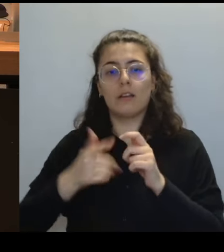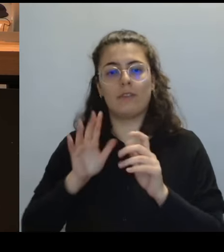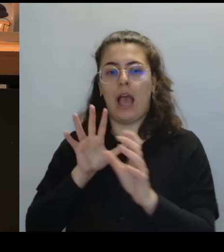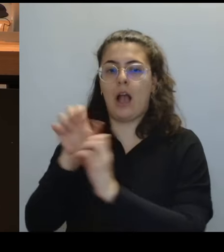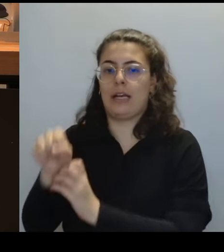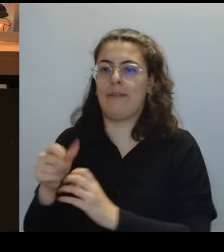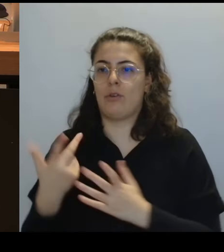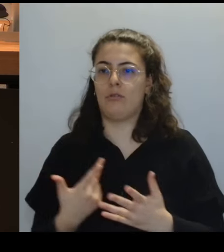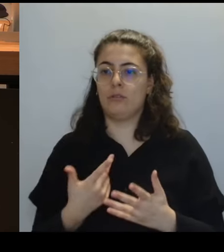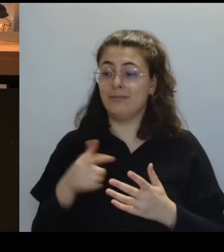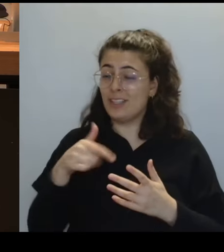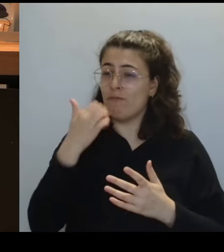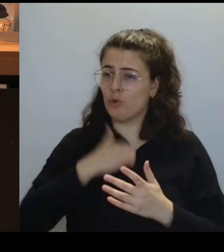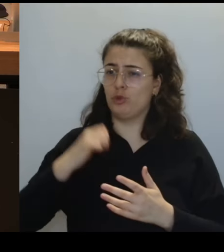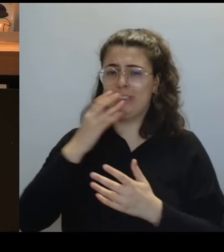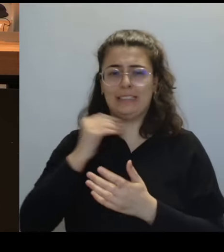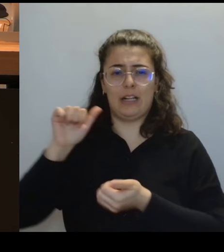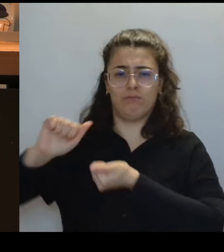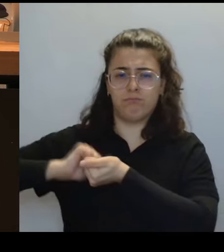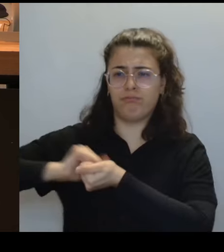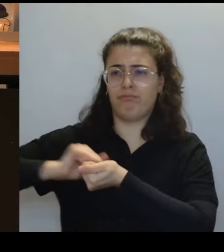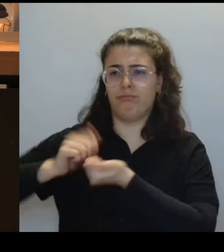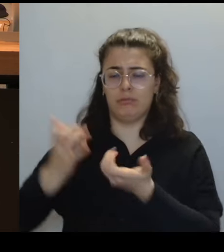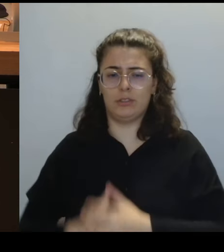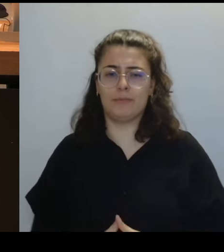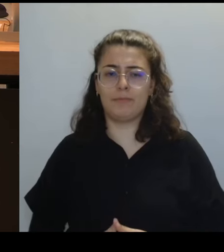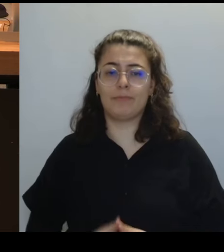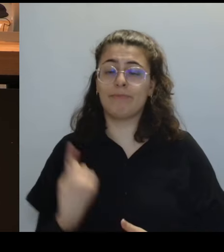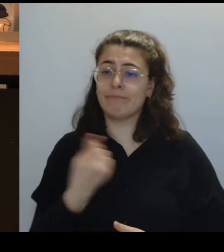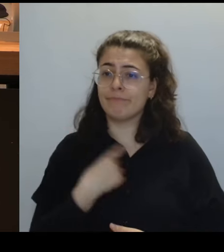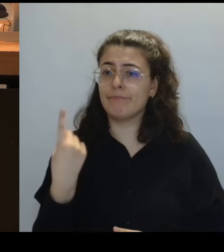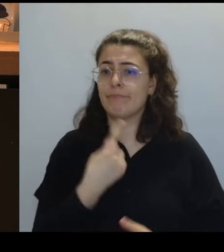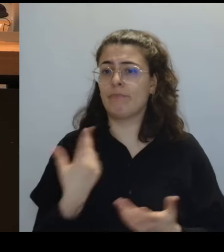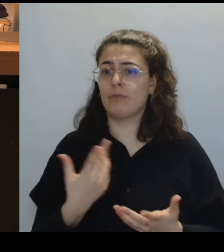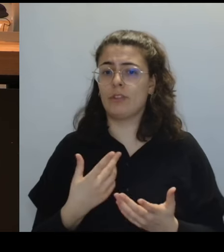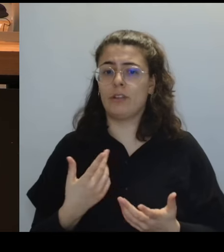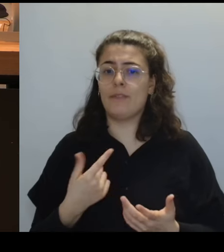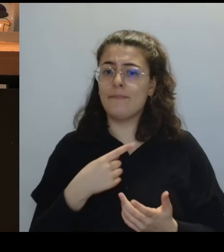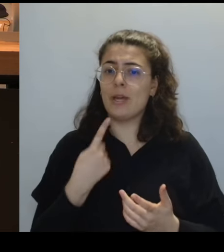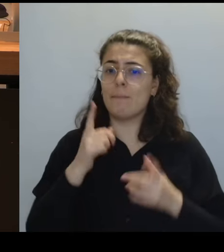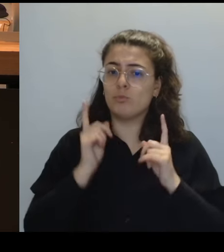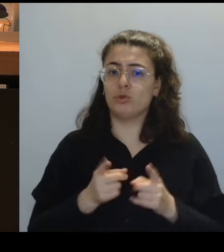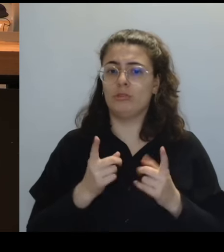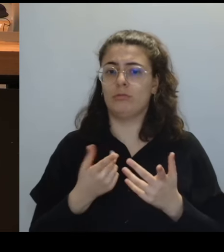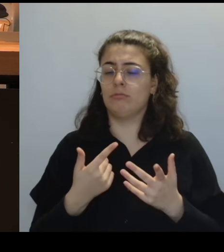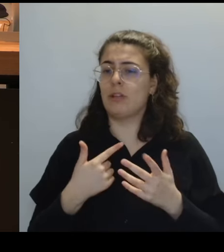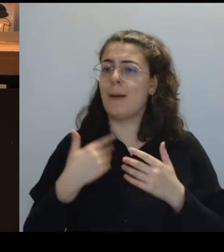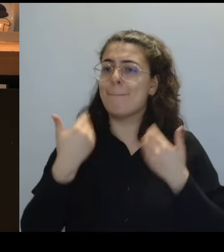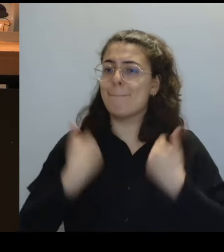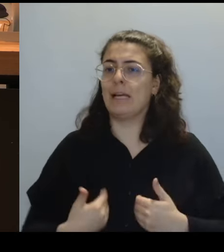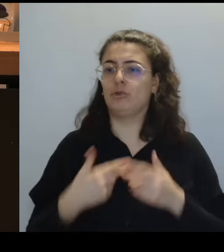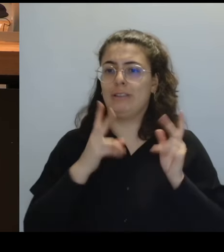Es ist nicht nur unsere Staatsräson, sondern genauso das Menschenrecht auf Menschenwürde. Das wir, das als